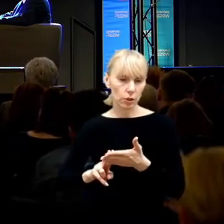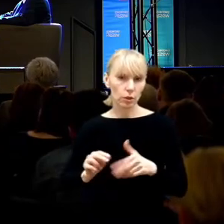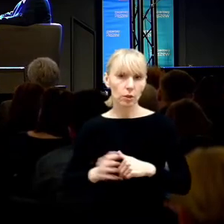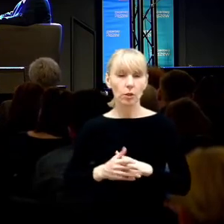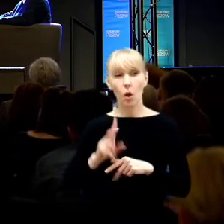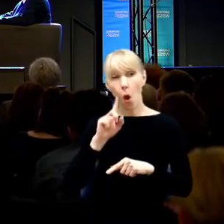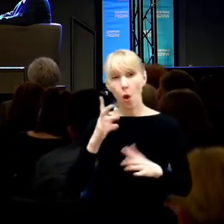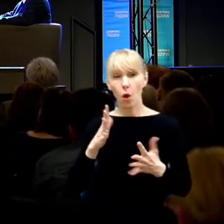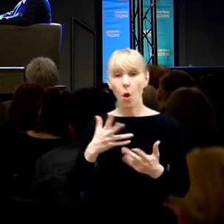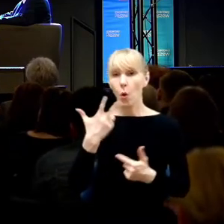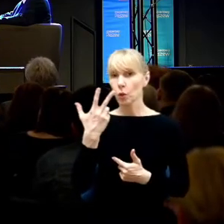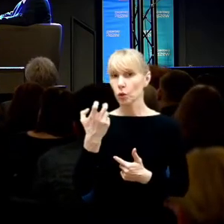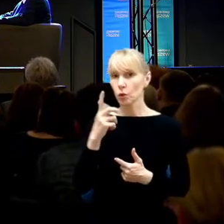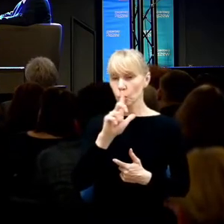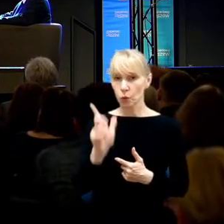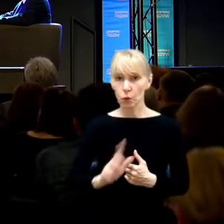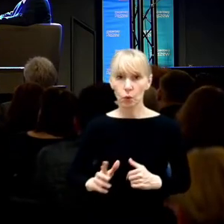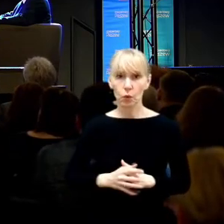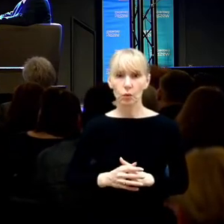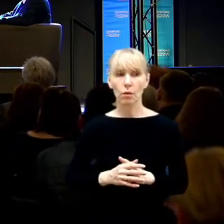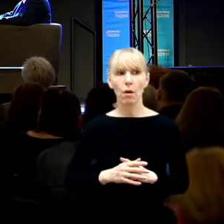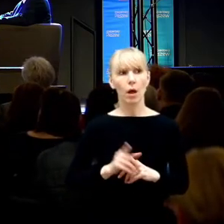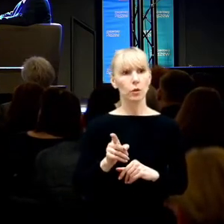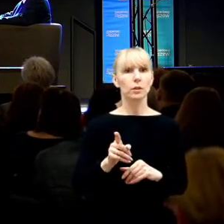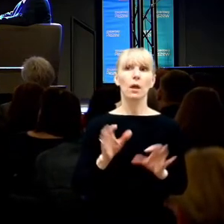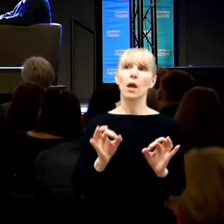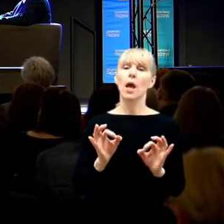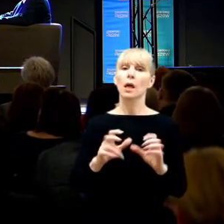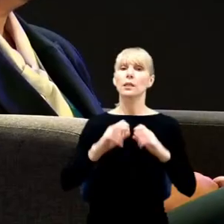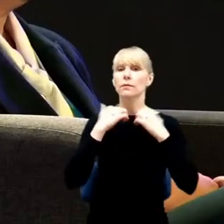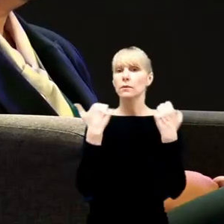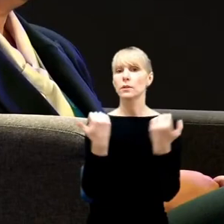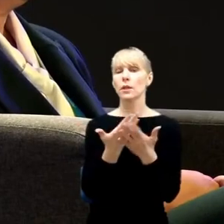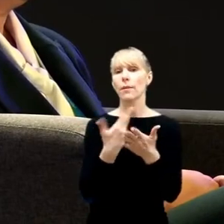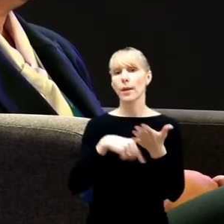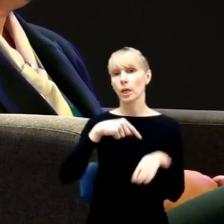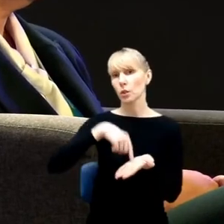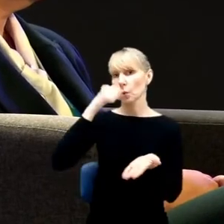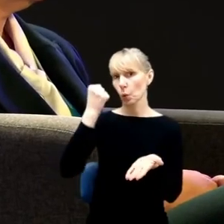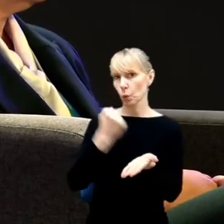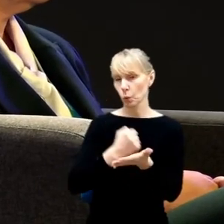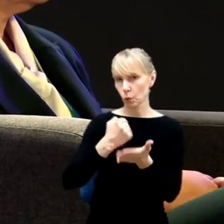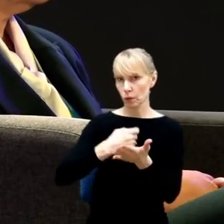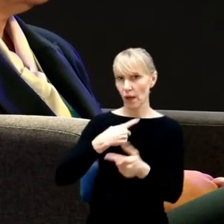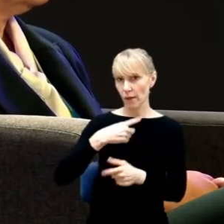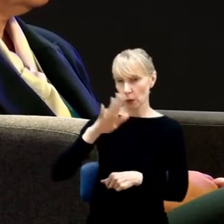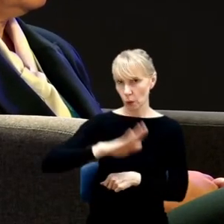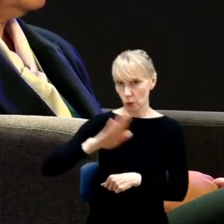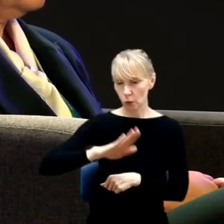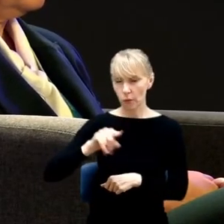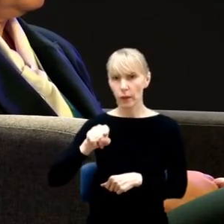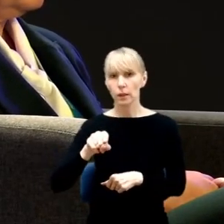W Sejmie jest aktualnie procedowana ustawa, która ma dać możliwość zmiany